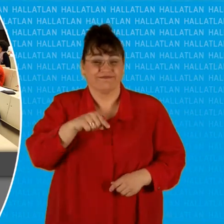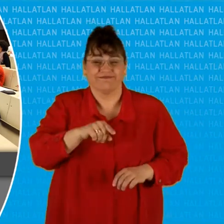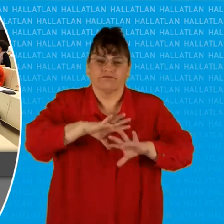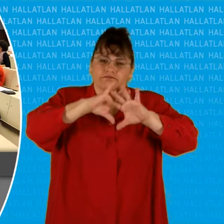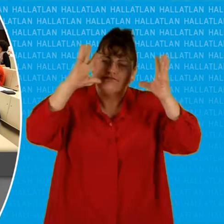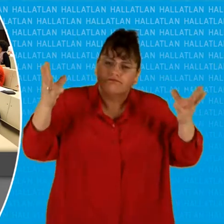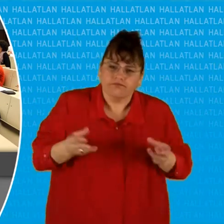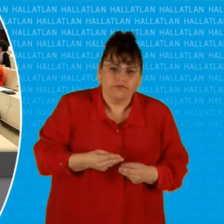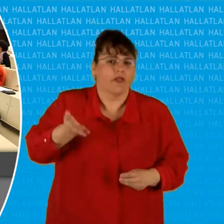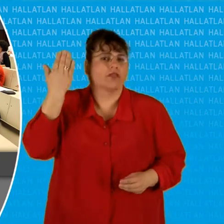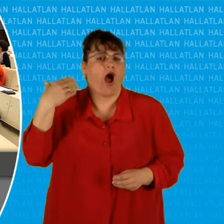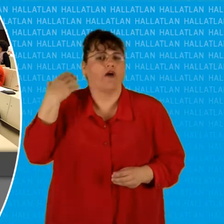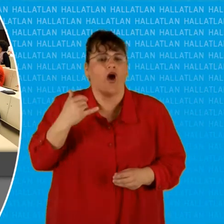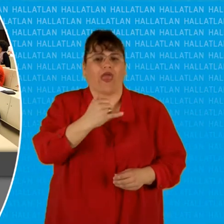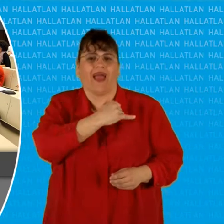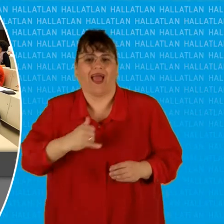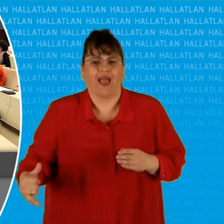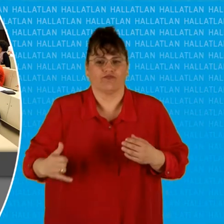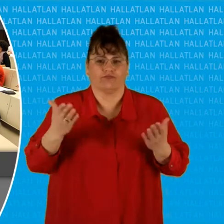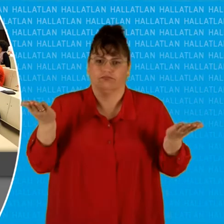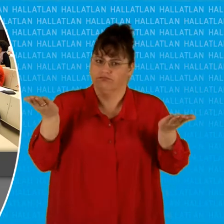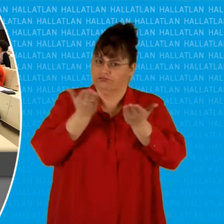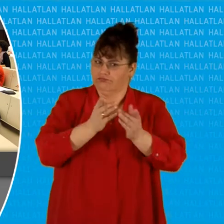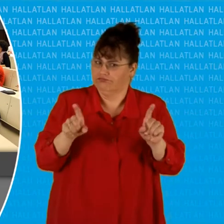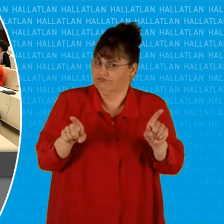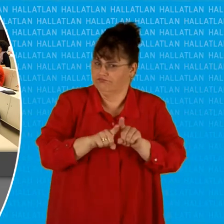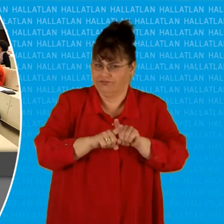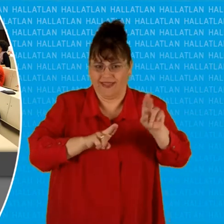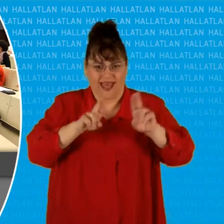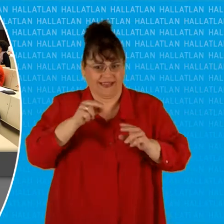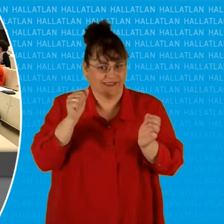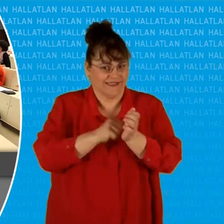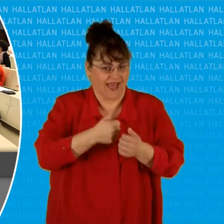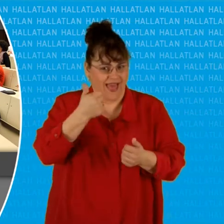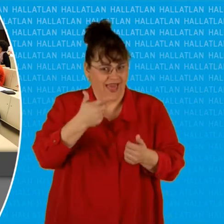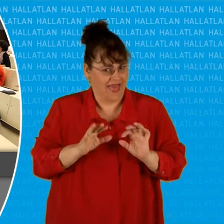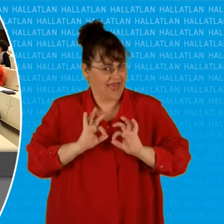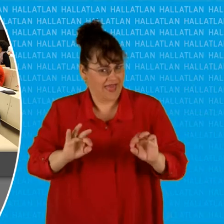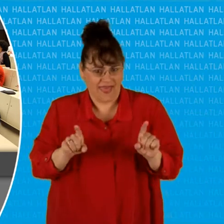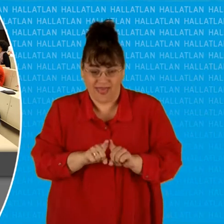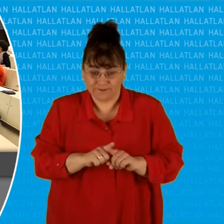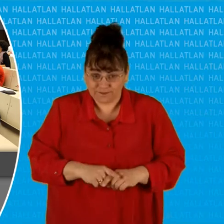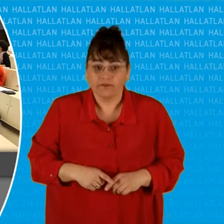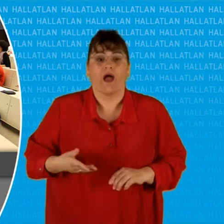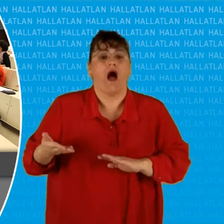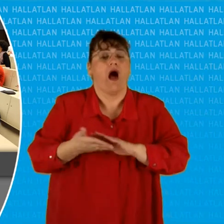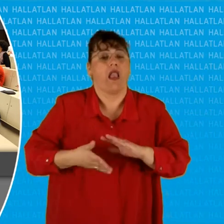Ez nagyjából megegyezik az előző év adatával.